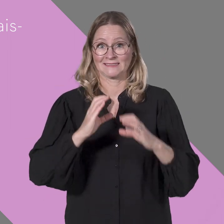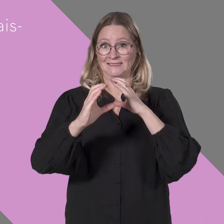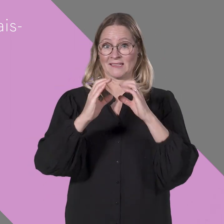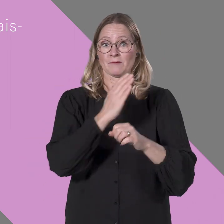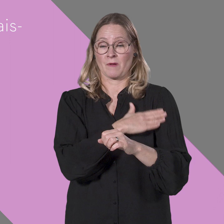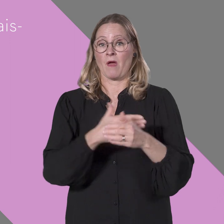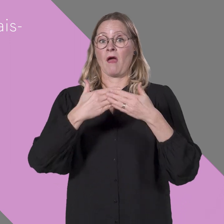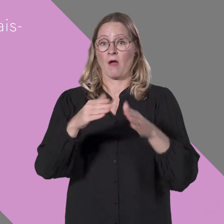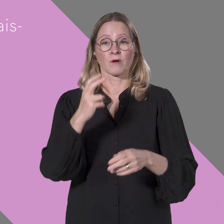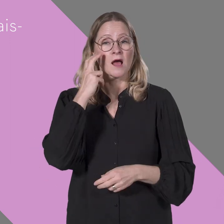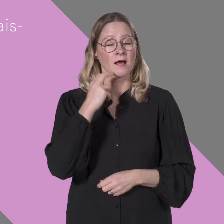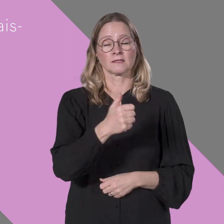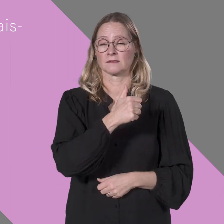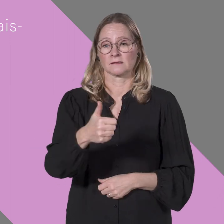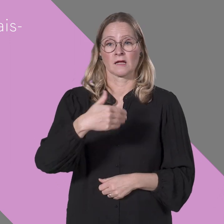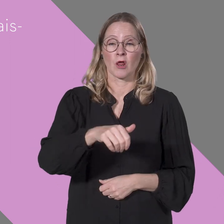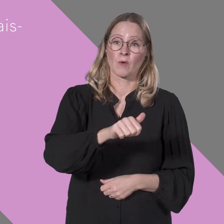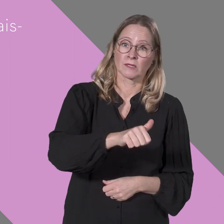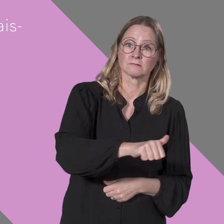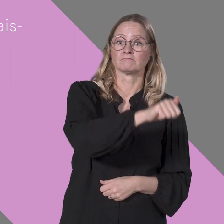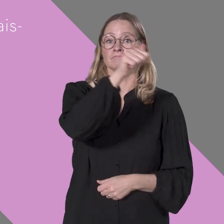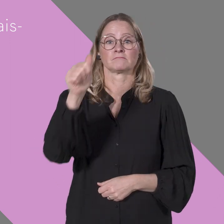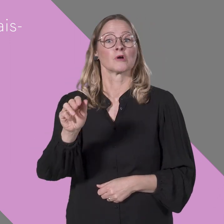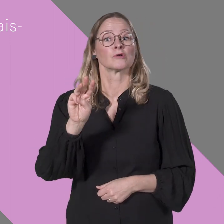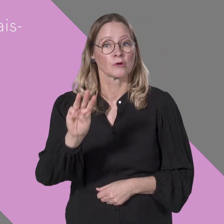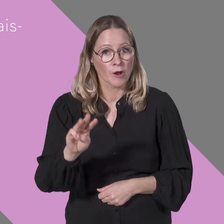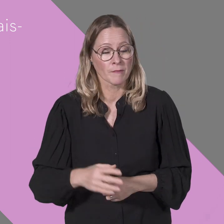Chat-palvelu on auki arkisin klo 9−15.